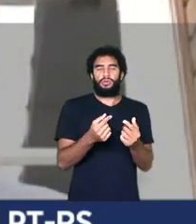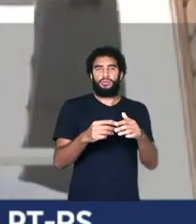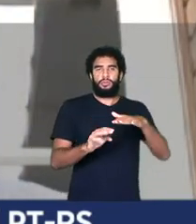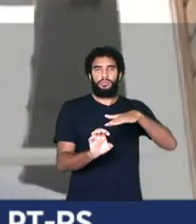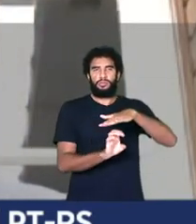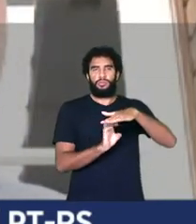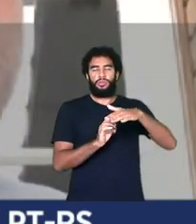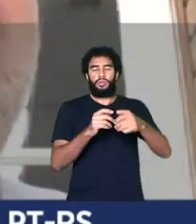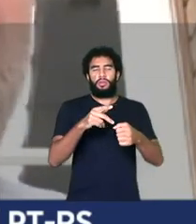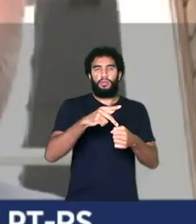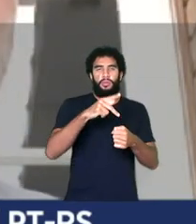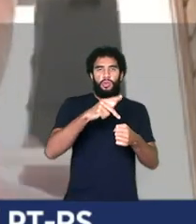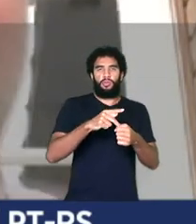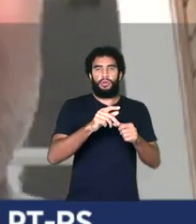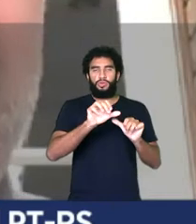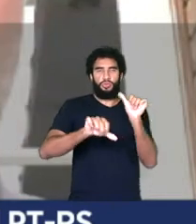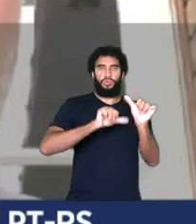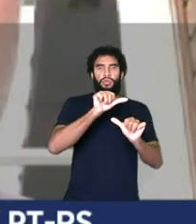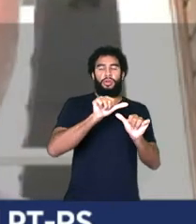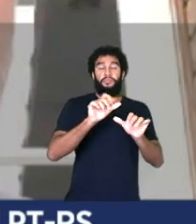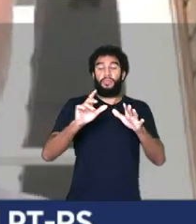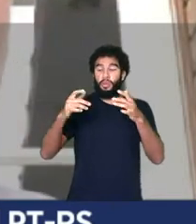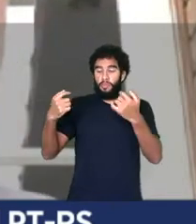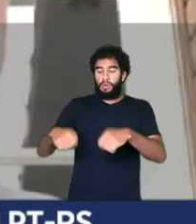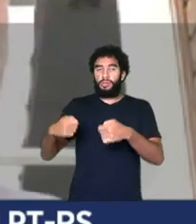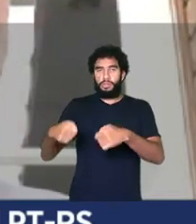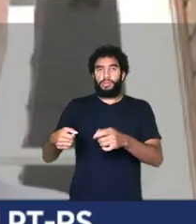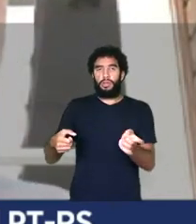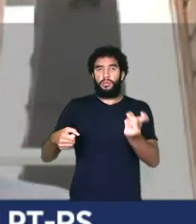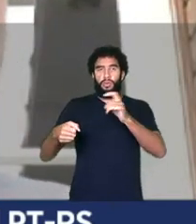DA PETROBRAS. A PETROBRAS DEVE VOLTAR A SER DOS BRASILEIROS, DEVE VOLTAR A PRIORIZAR O